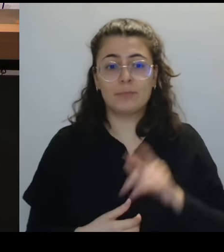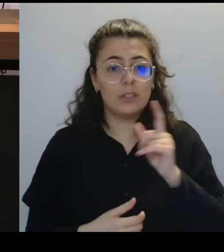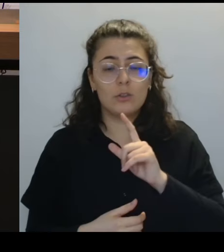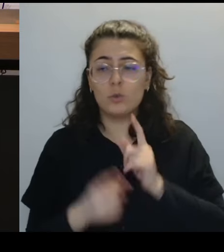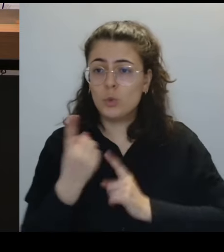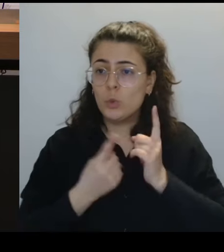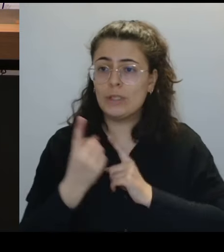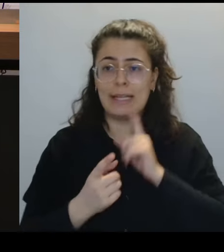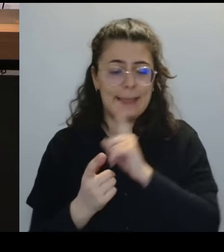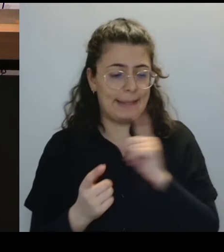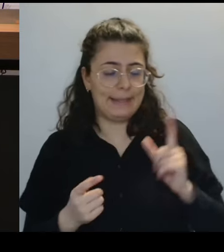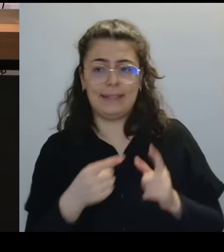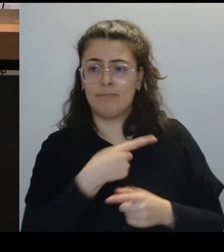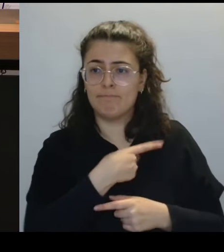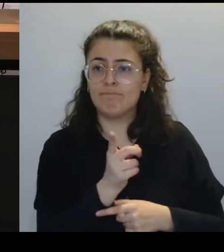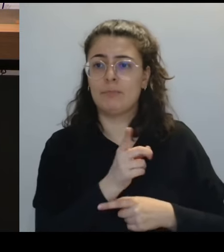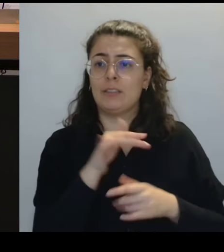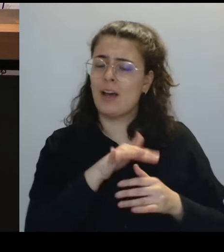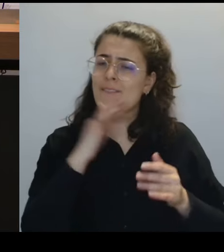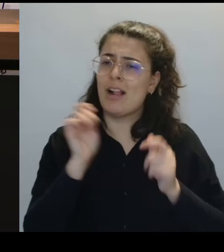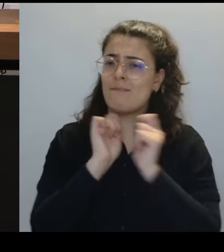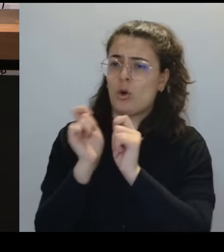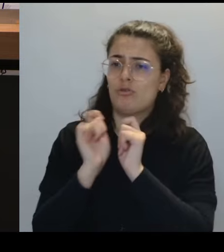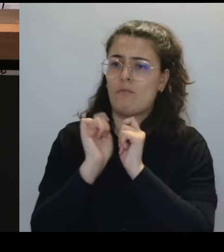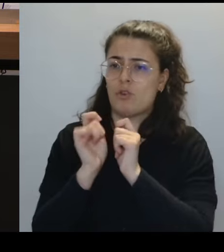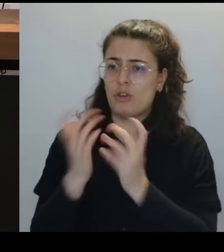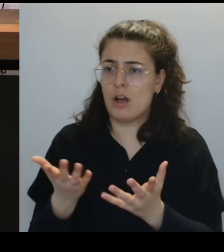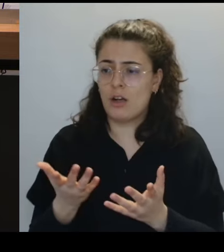Bis dato wurde davon nichts, aber rein gar nichts umgesetzt